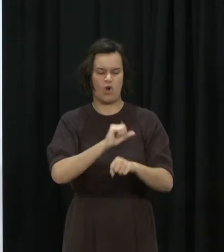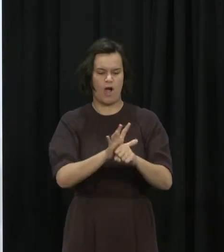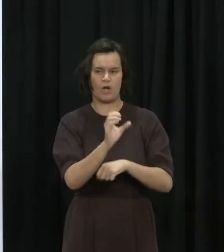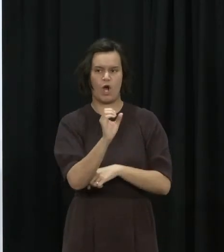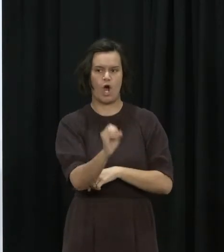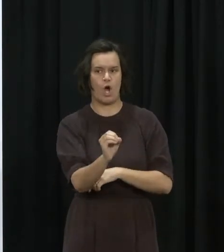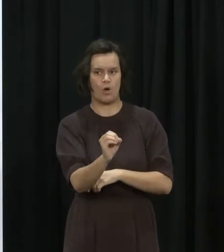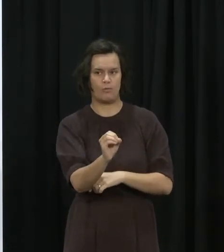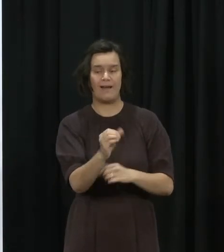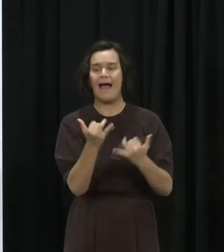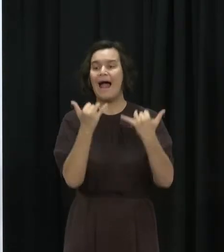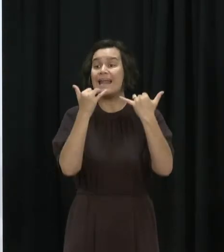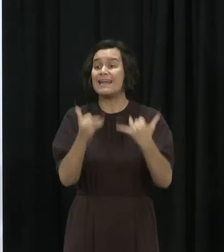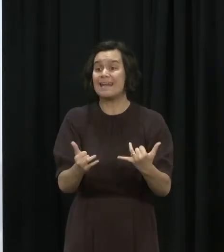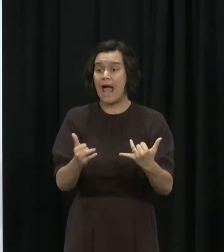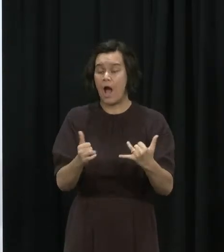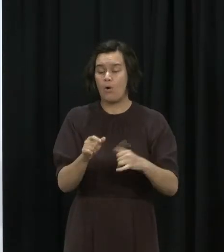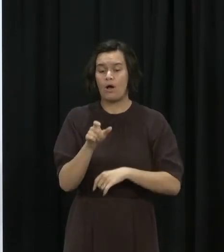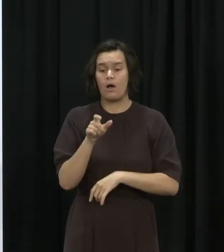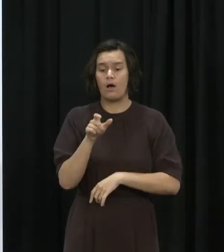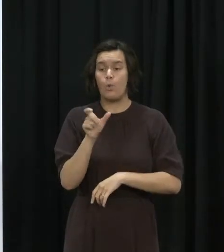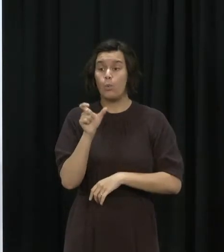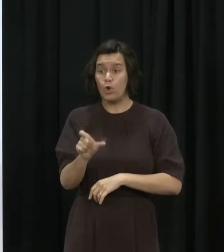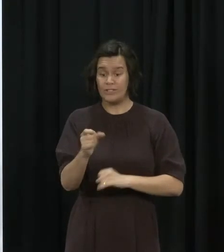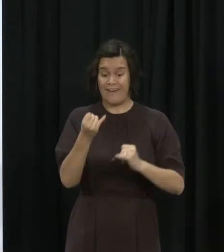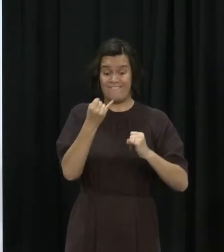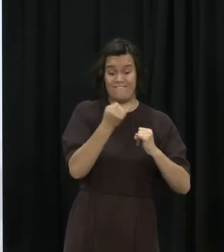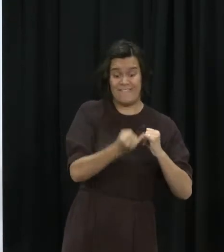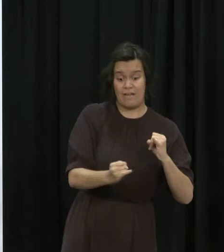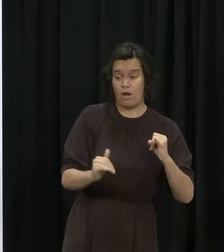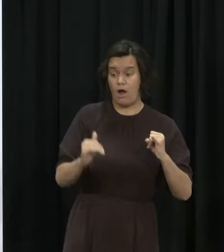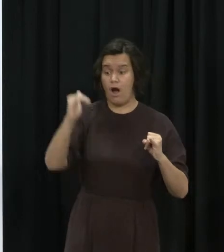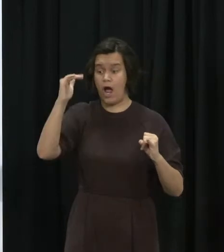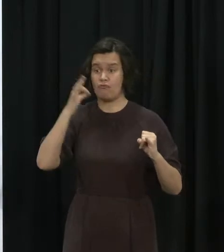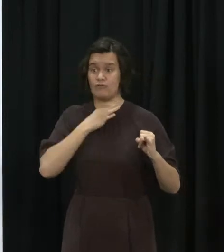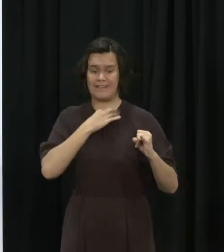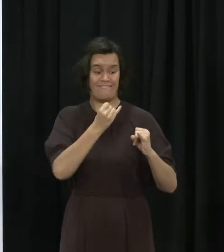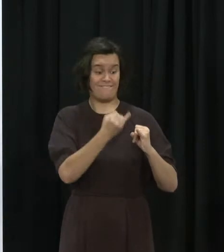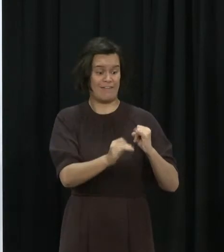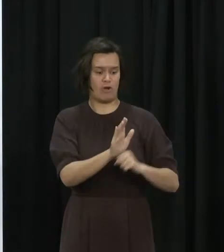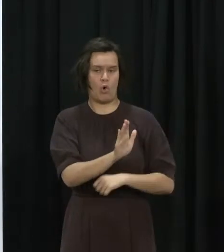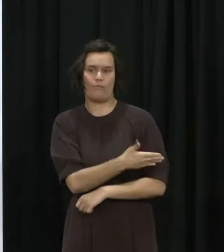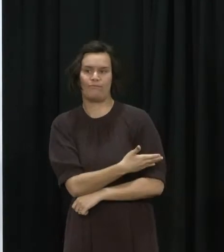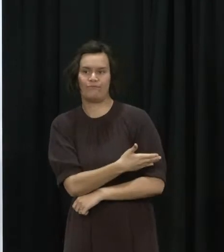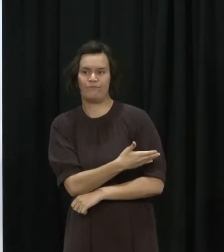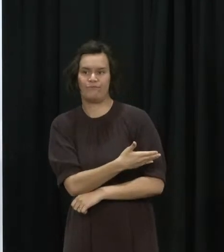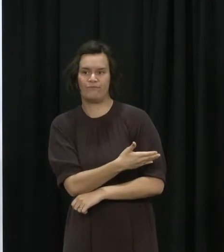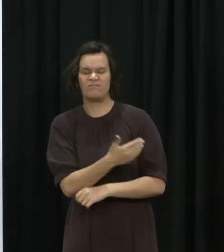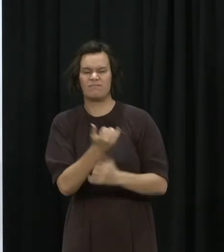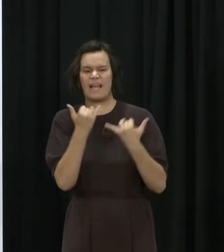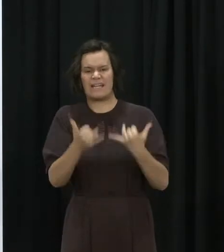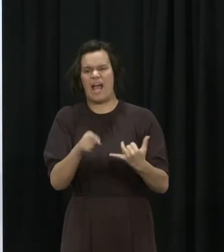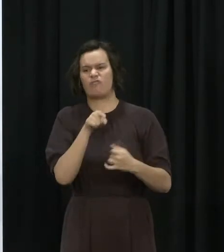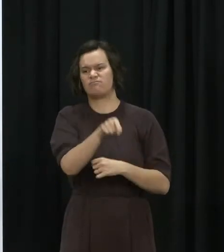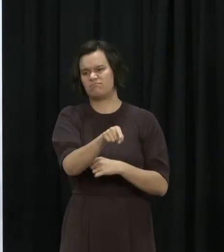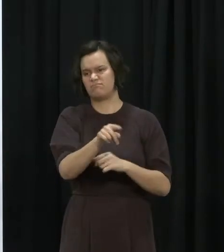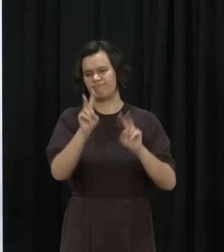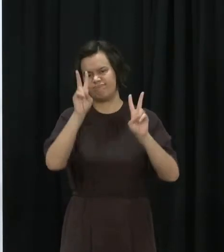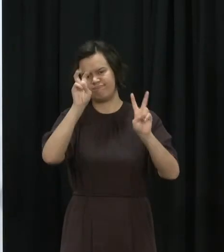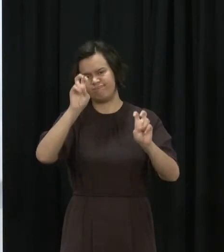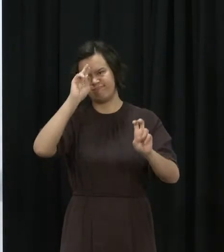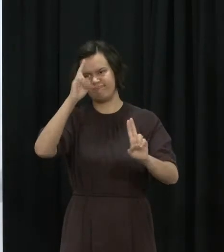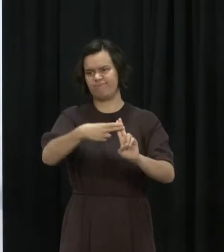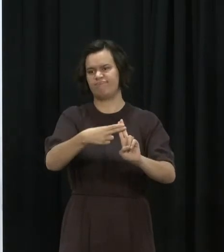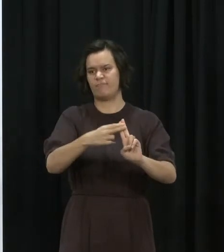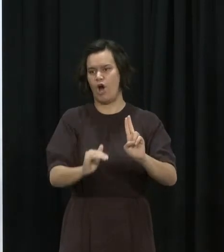nga whenua katoa i tohua. I te